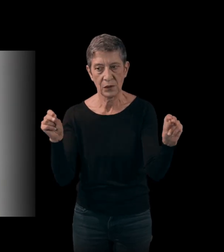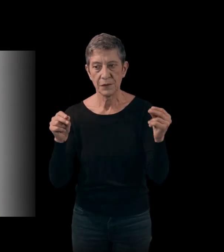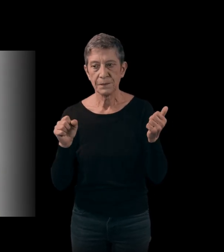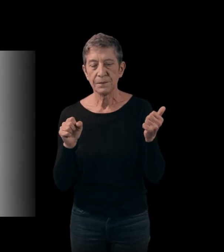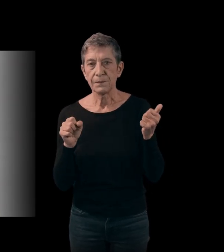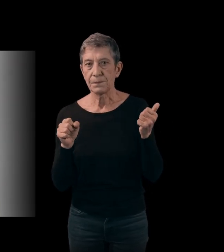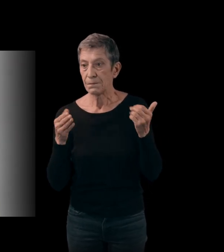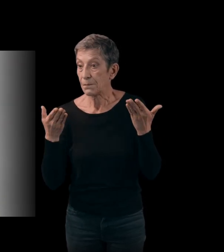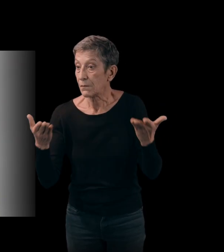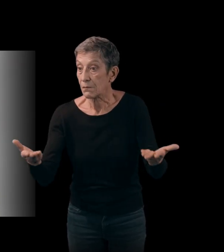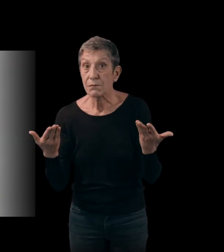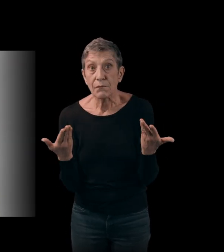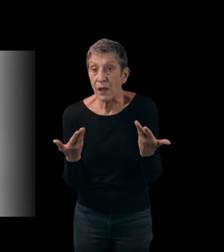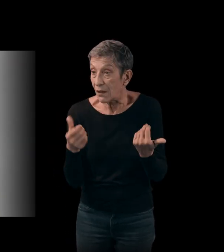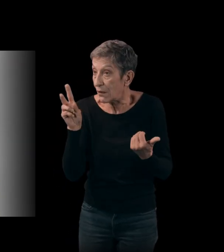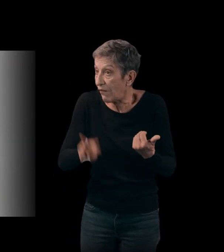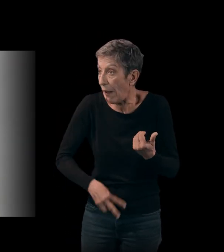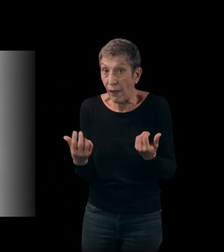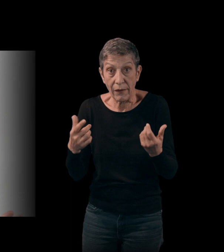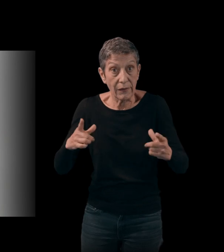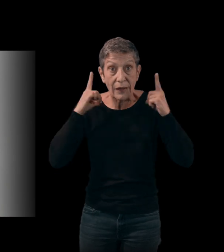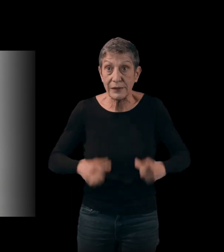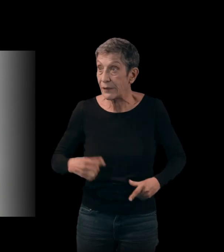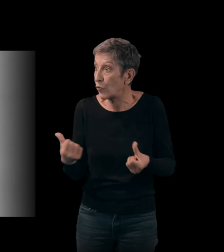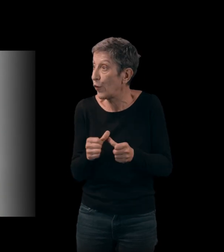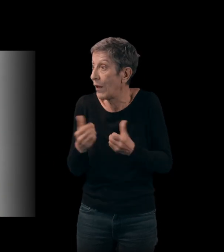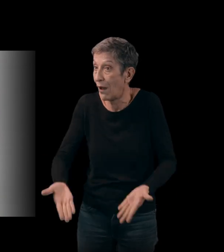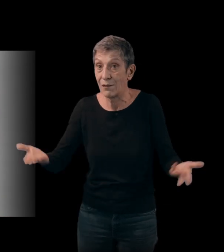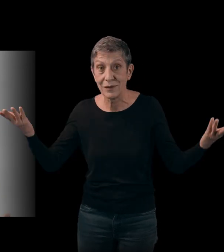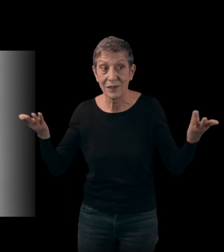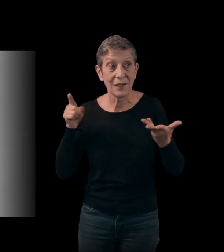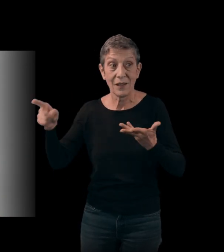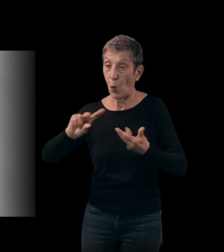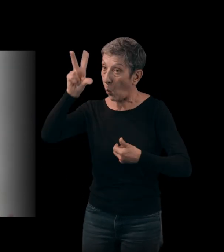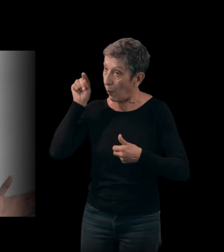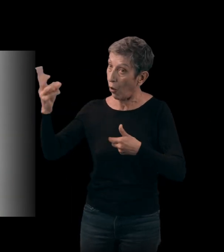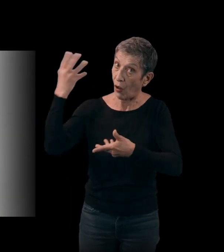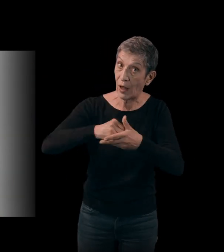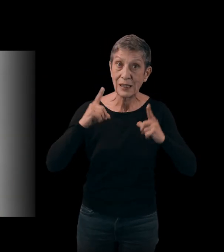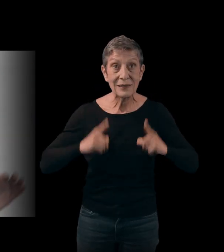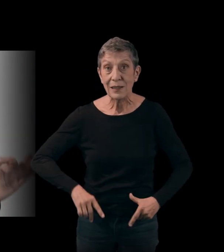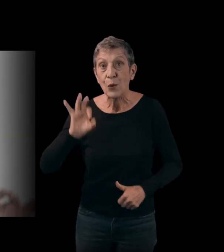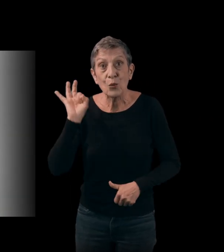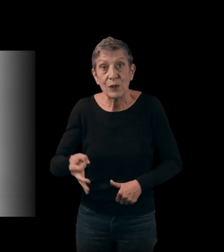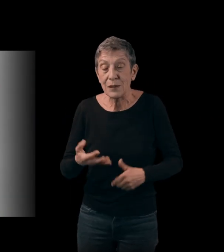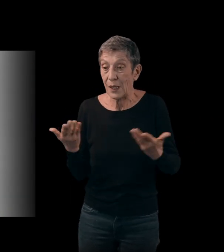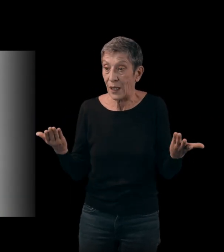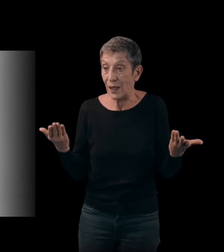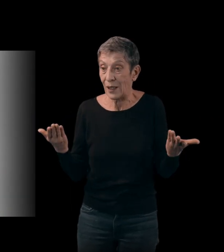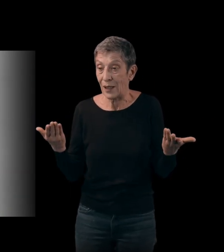À ce moment-là, qu'est-ce que vous faites-là ? On le comprend que vous êtes dans un lycée a priori, mais voilà, ça fuse, ça passe assez vite.